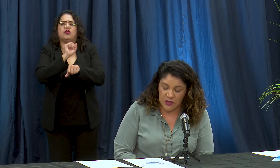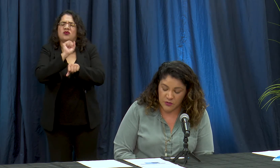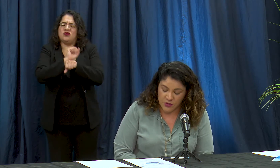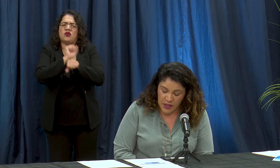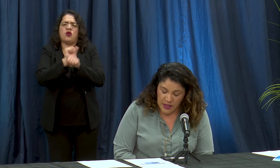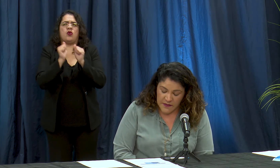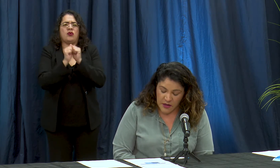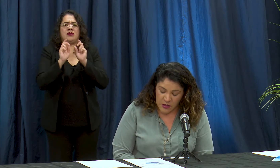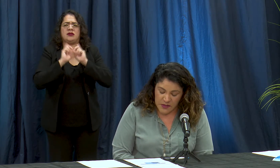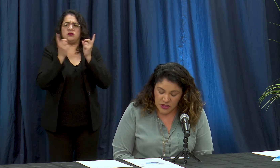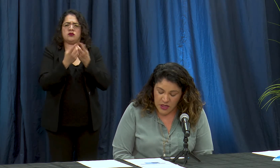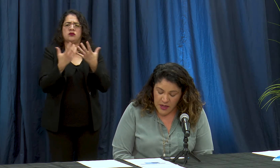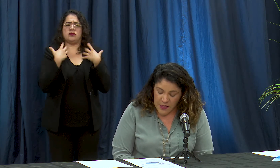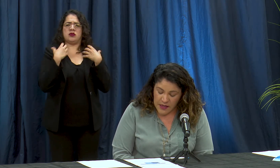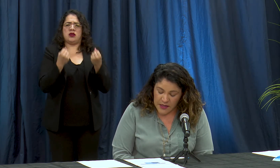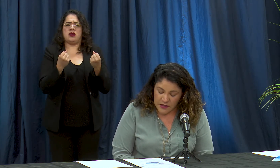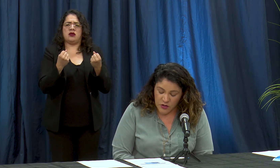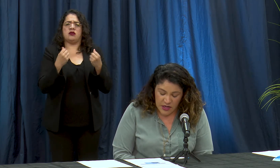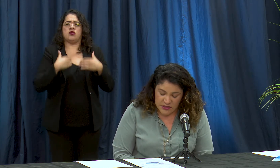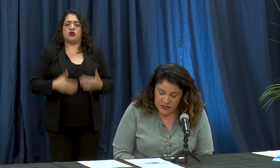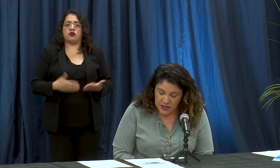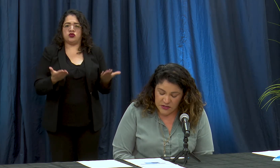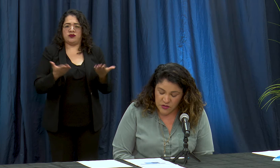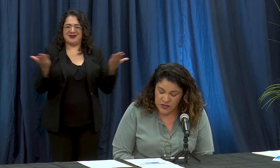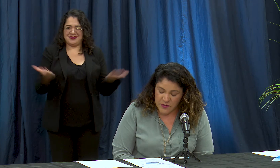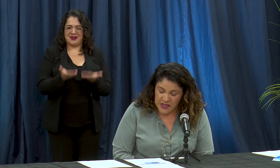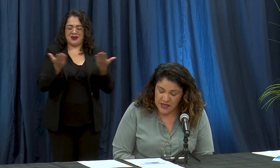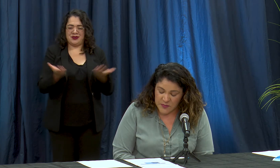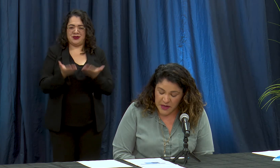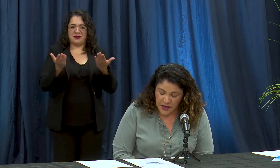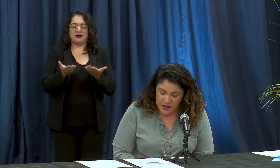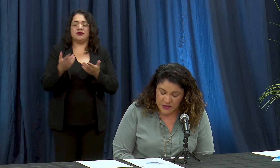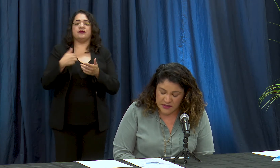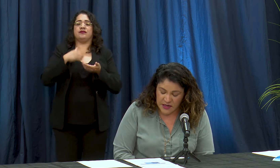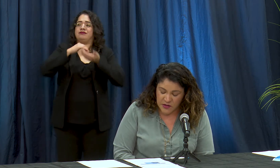salud ten Long Beach y toda las instalaciones Medicus para grantees alla